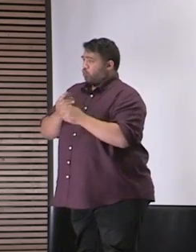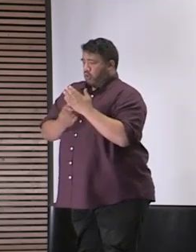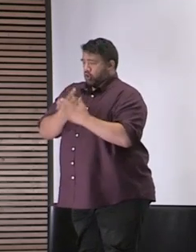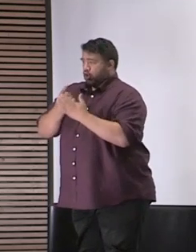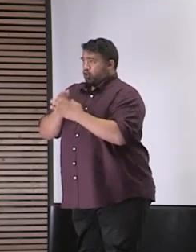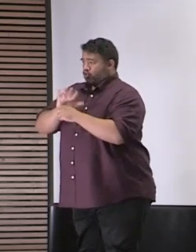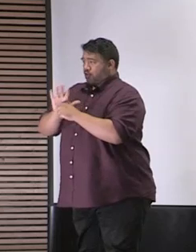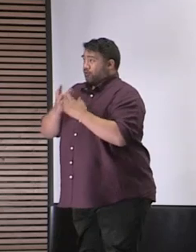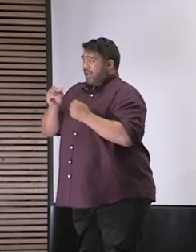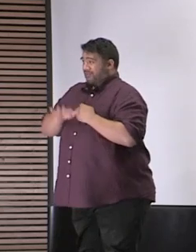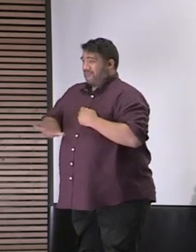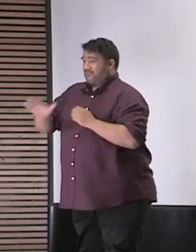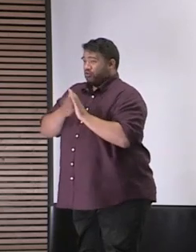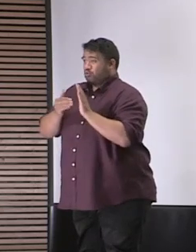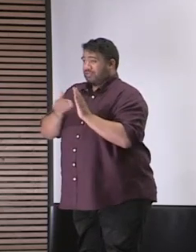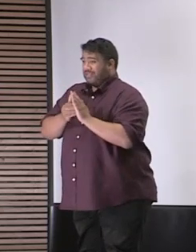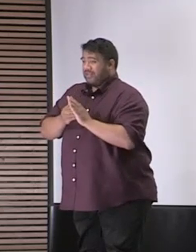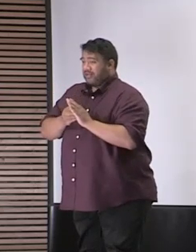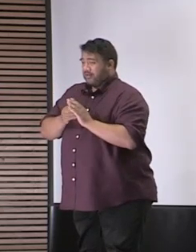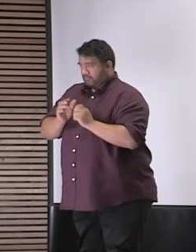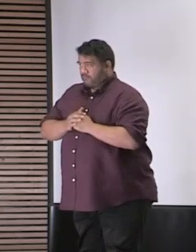sintomáticas que se encuentran en cuarentena están siendo tratadas obviamente como es de